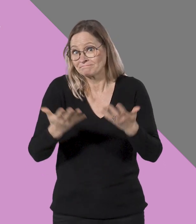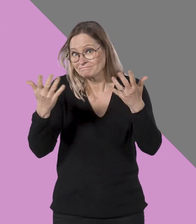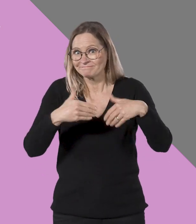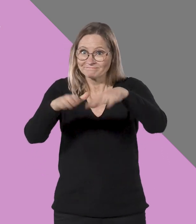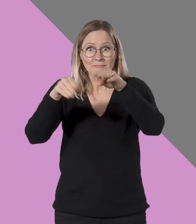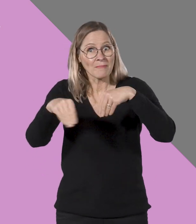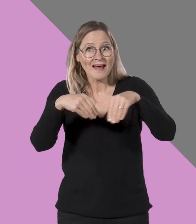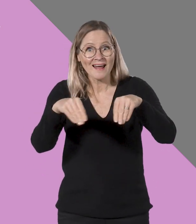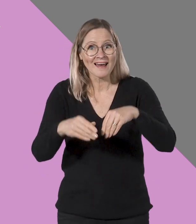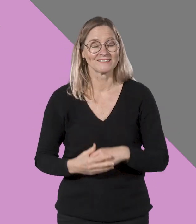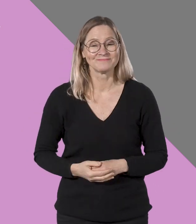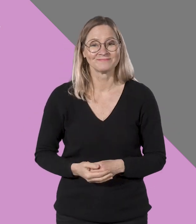Ei muuta kuin pelaamaan!